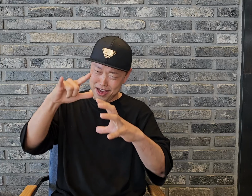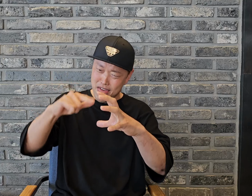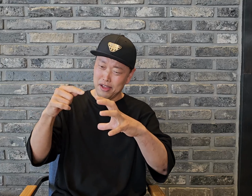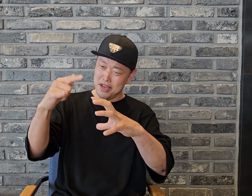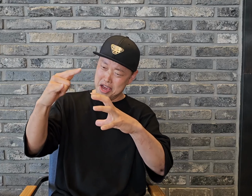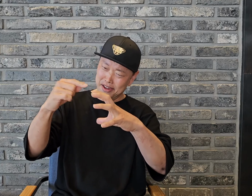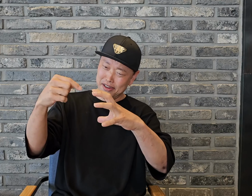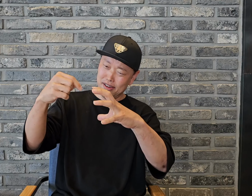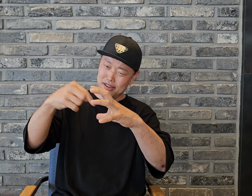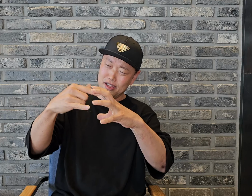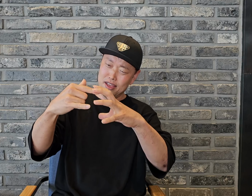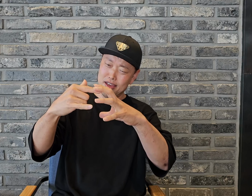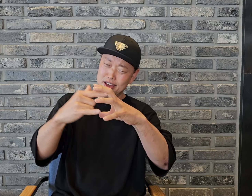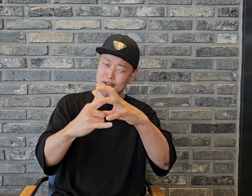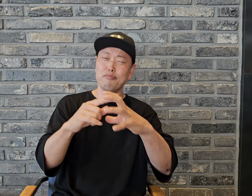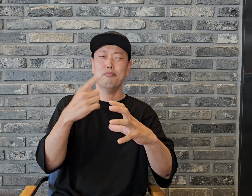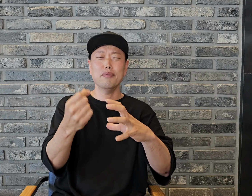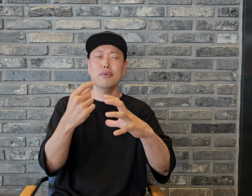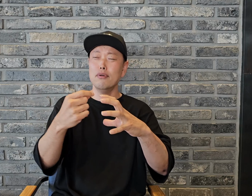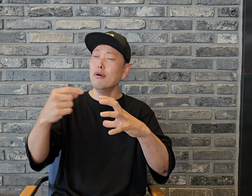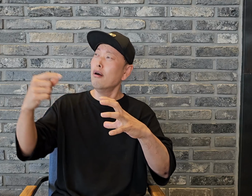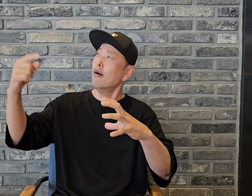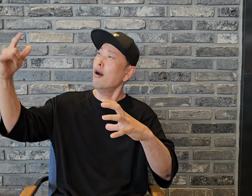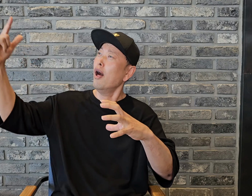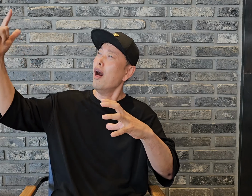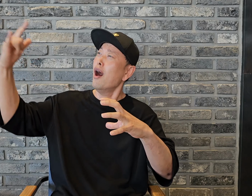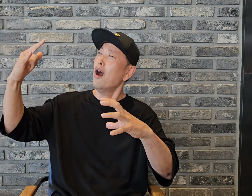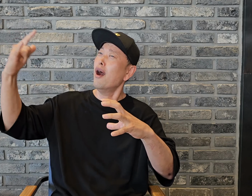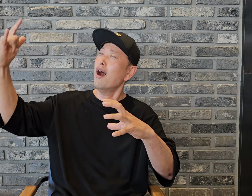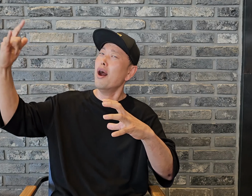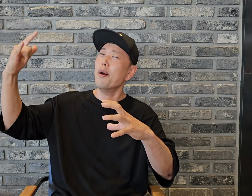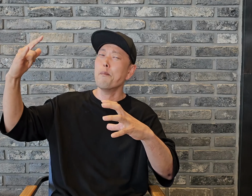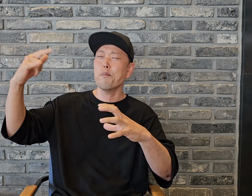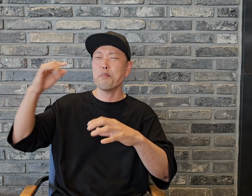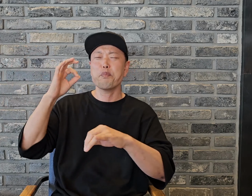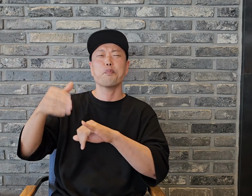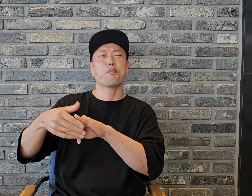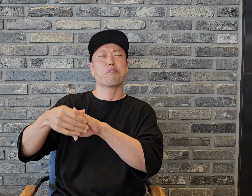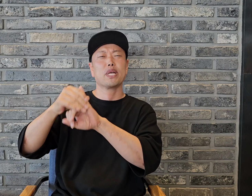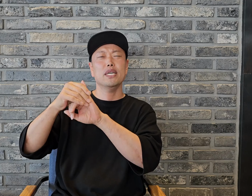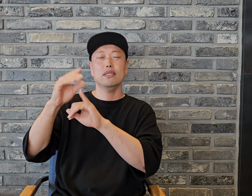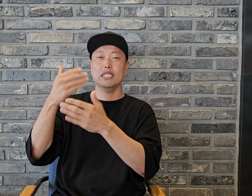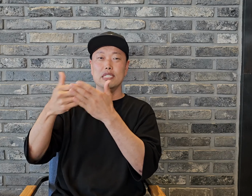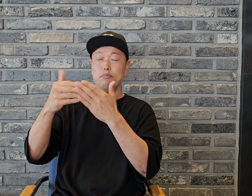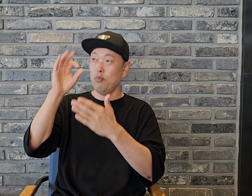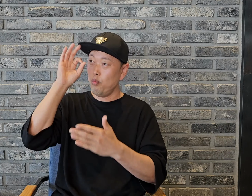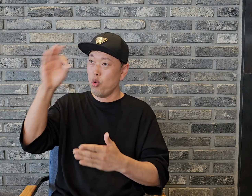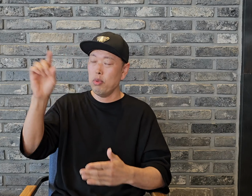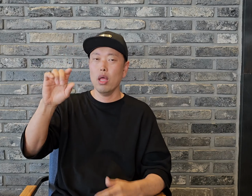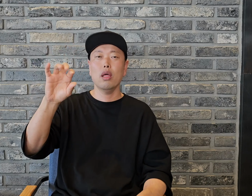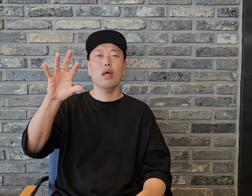제가 볼 때는 이게 지구에 햇빛이 들어와야 하는데 조금 의미가 맞지 않는 것 같아요 태양의 그림을 보면